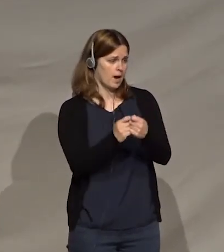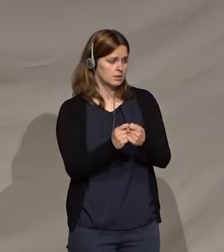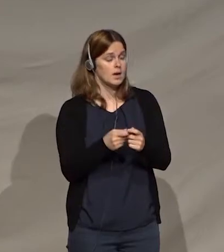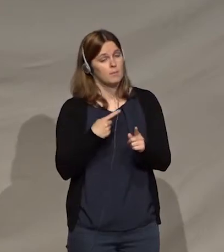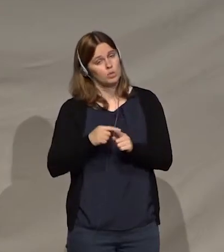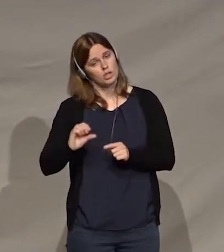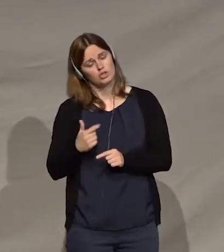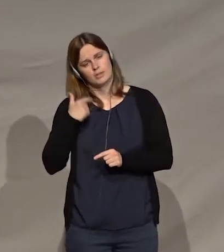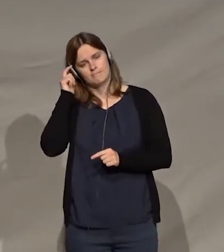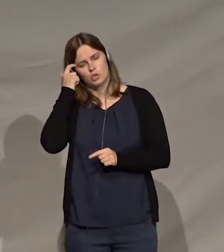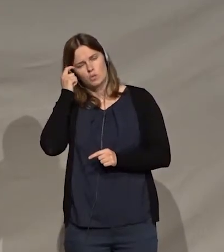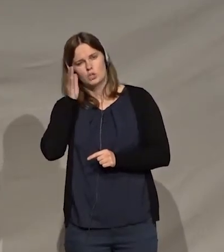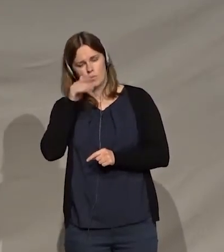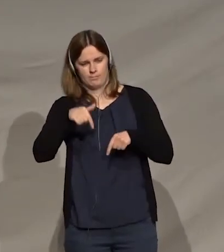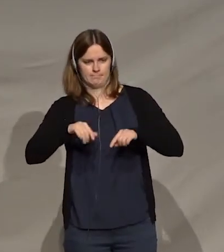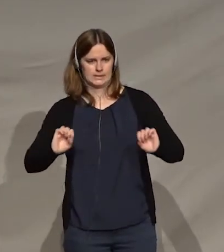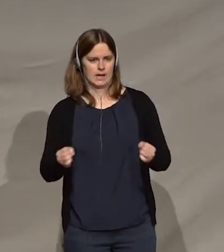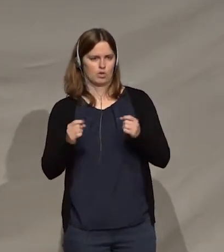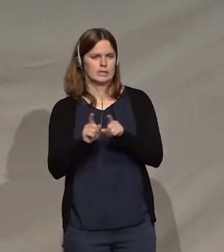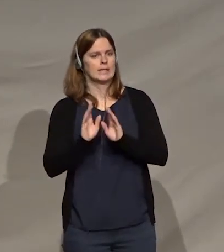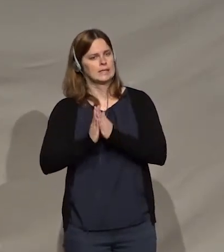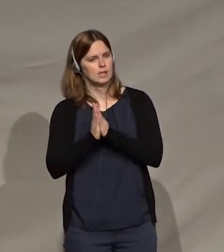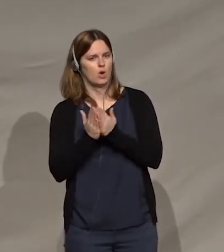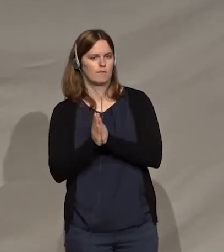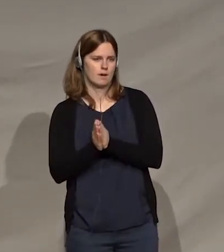A dále o rozšíření informací o dostupnosti a možnostech